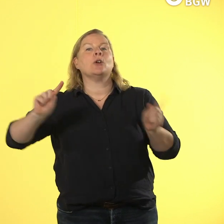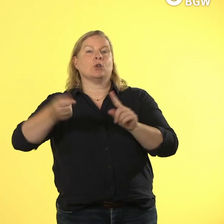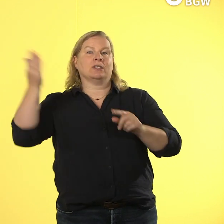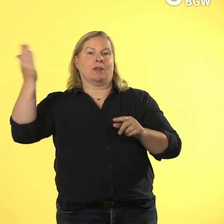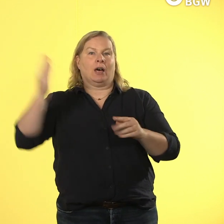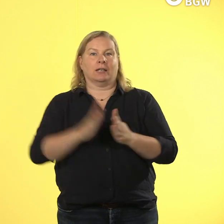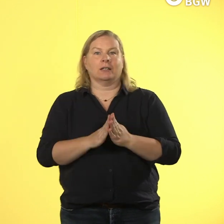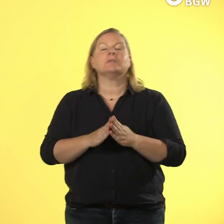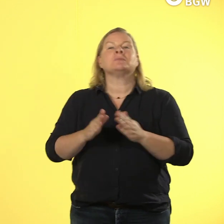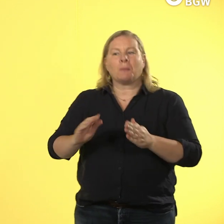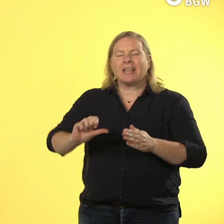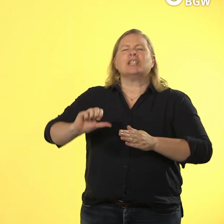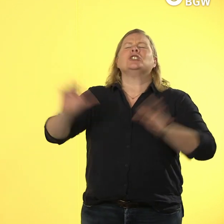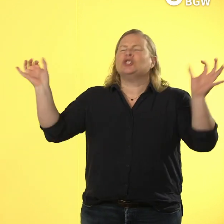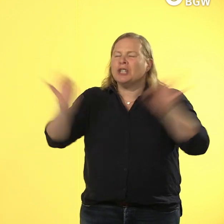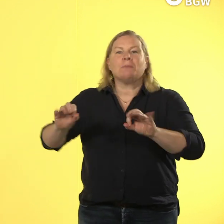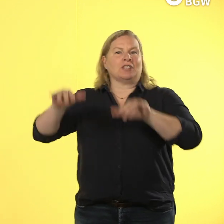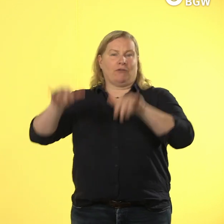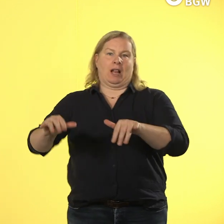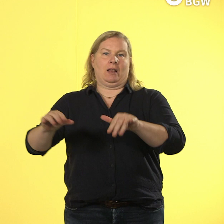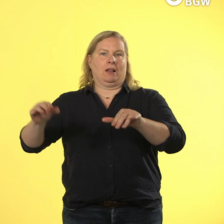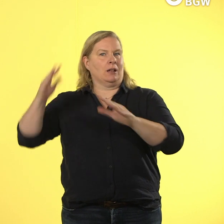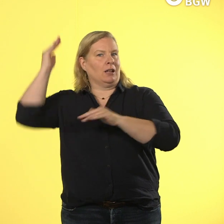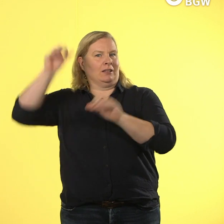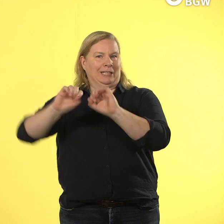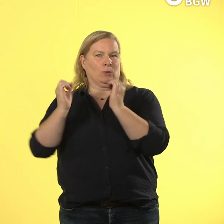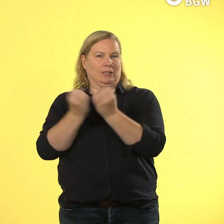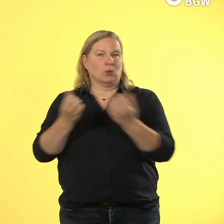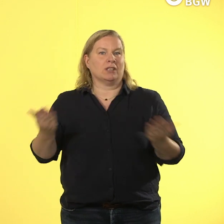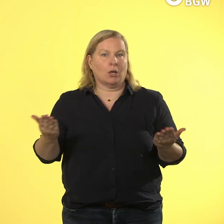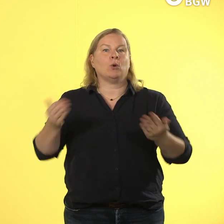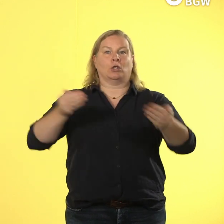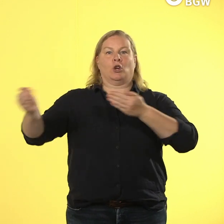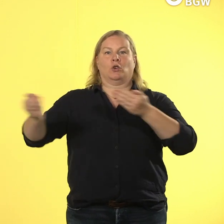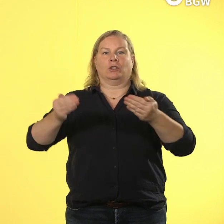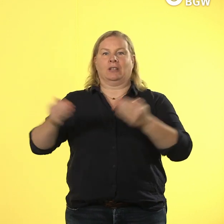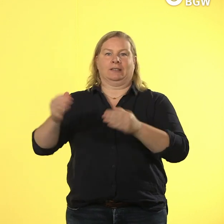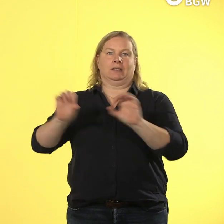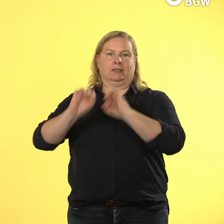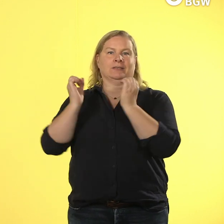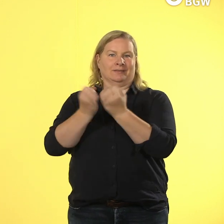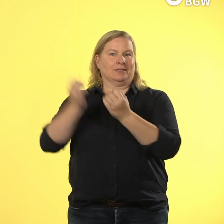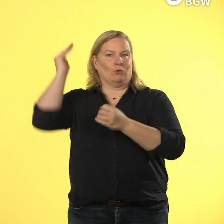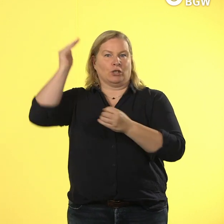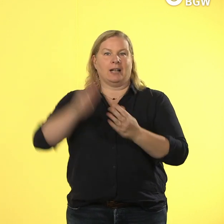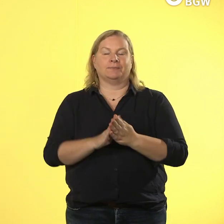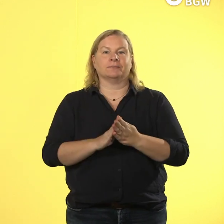Das mache ich jetzt und Sie stellen sich bitte vor, Sie seien Kollegen und Kolleginnen dieses sehr belasteten ausgedachten Teams.